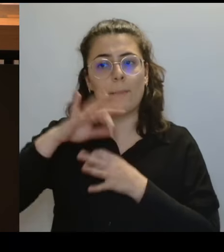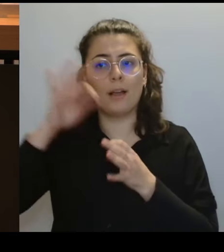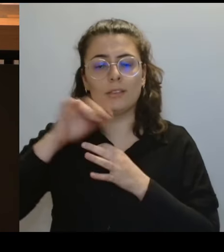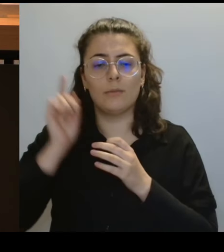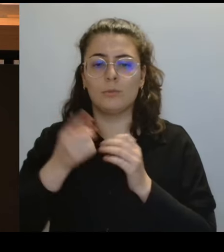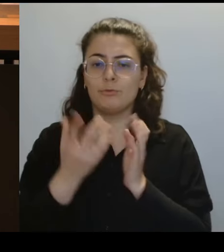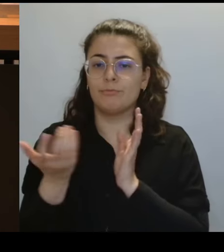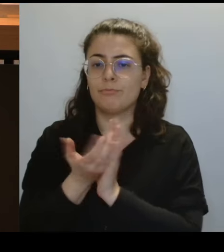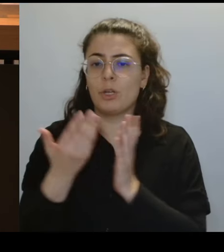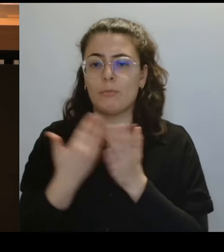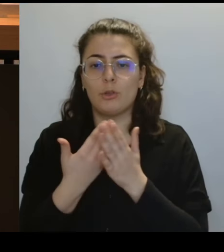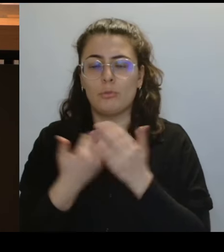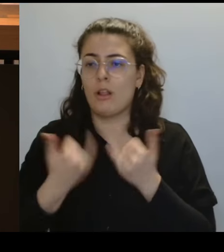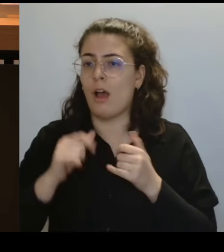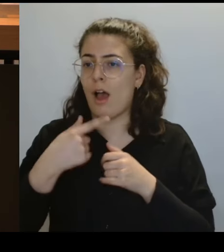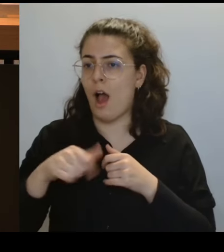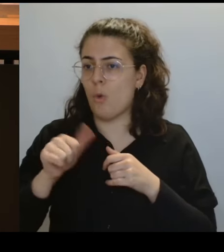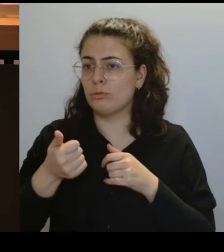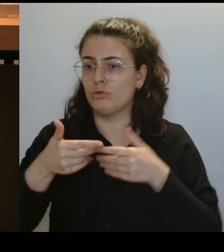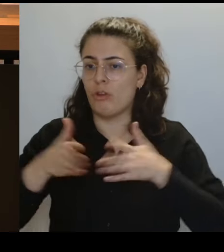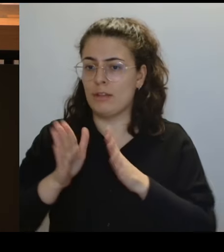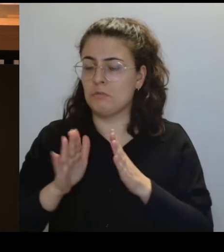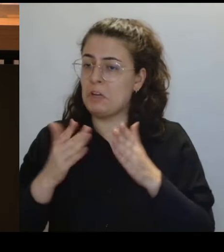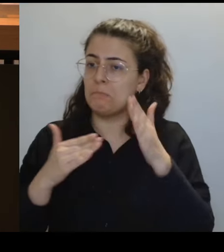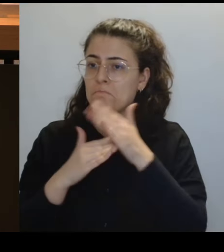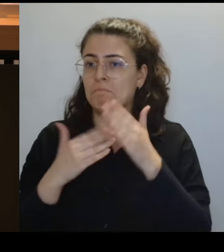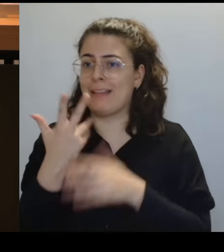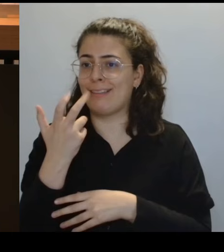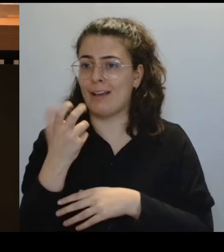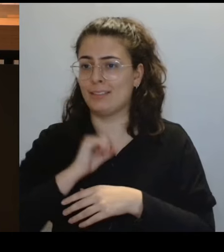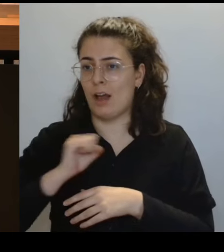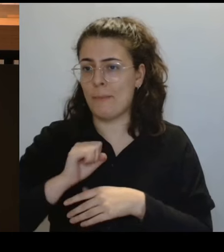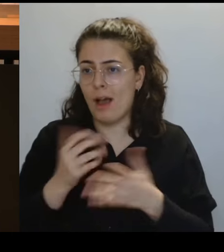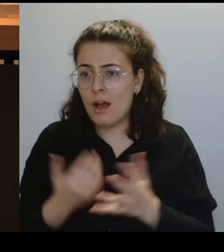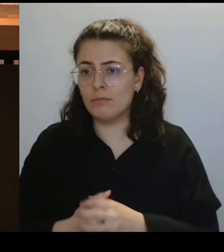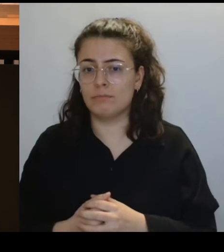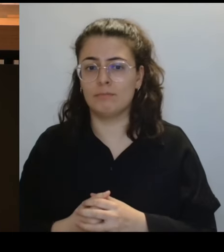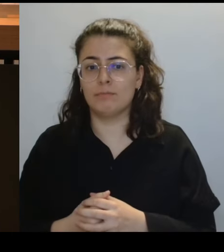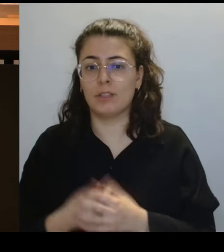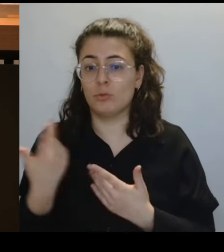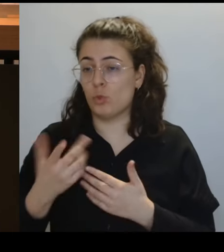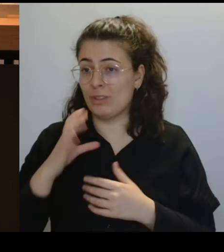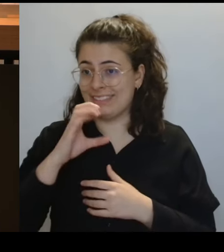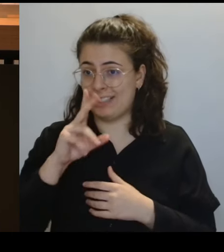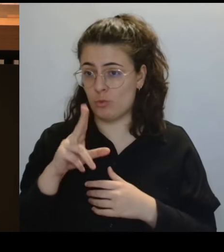Und das, verehrte Kolleginnen und Kollegen, ist nicht Position der CDU. Wir wollen leistungsfähige Hauptstraßen, wir wollen Tempo